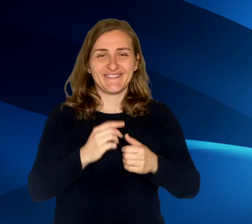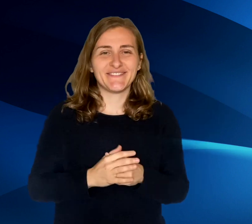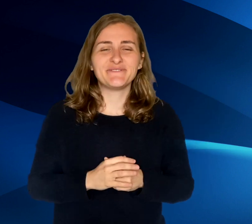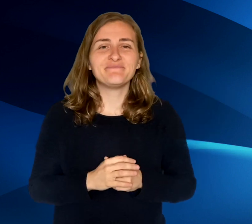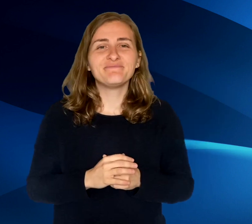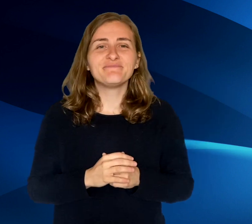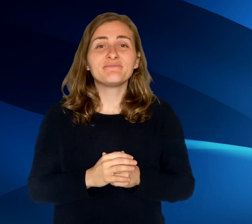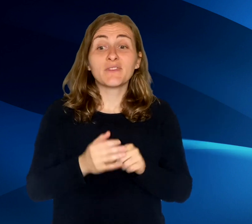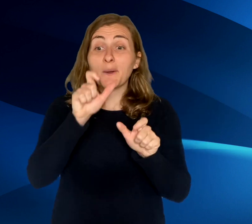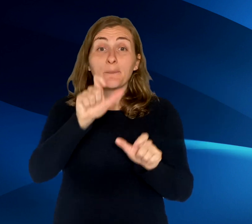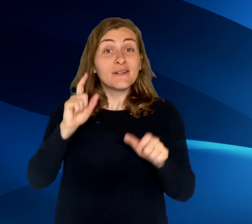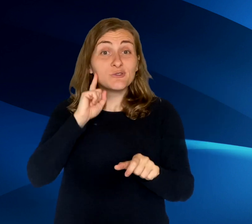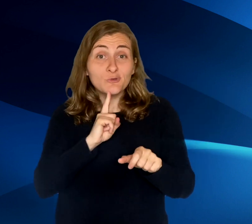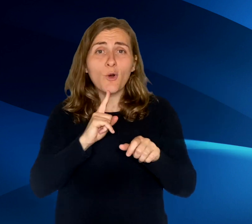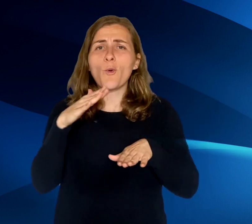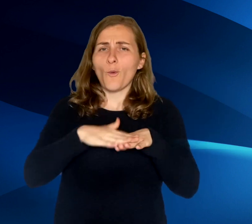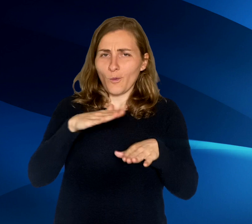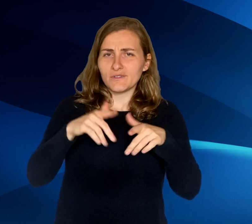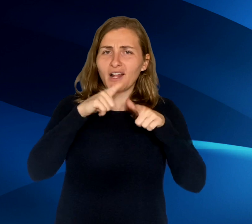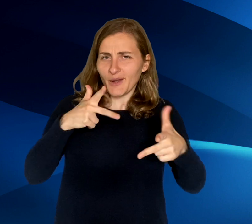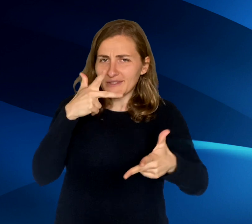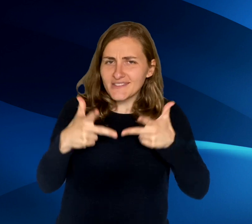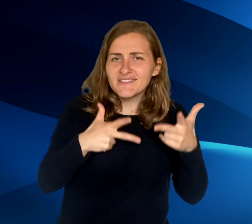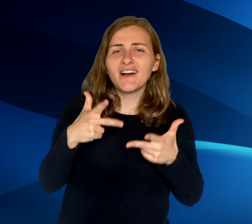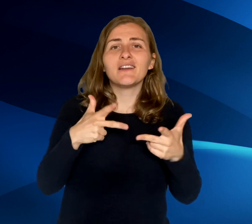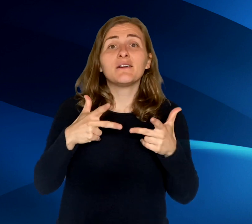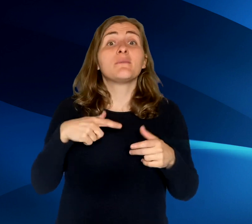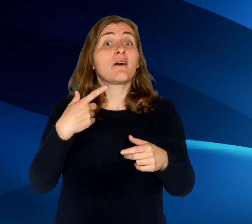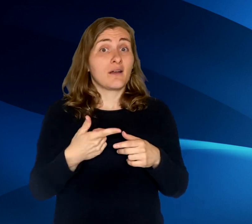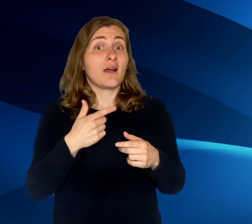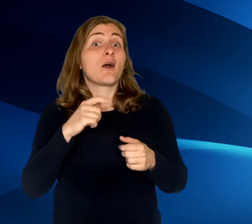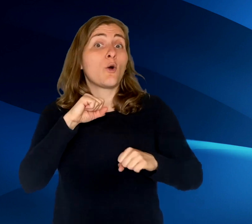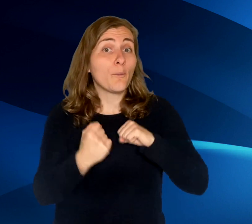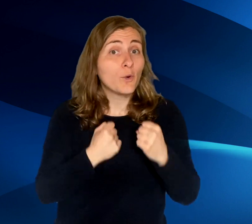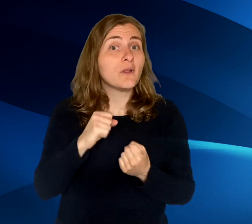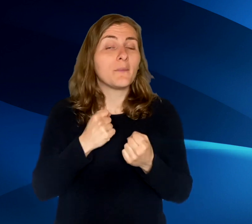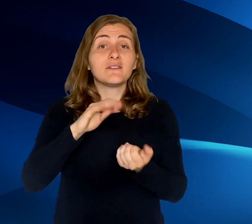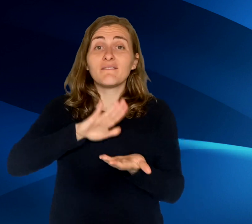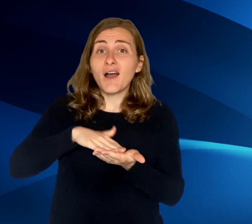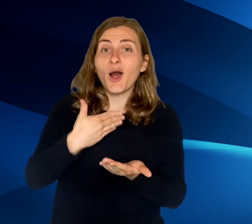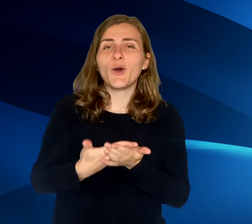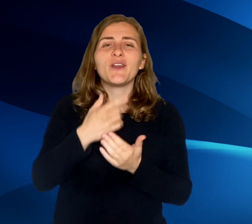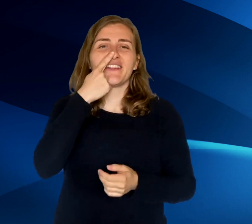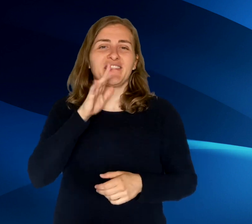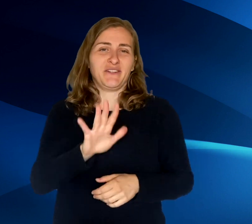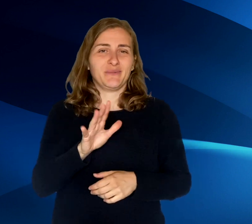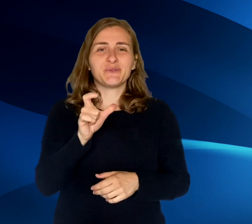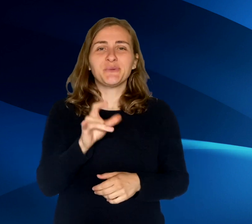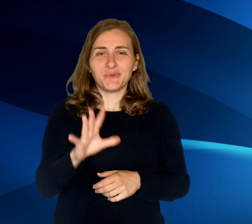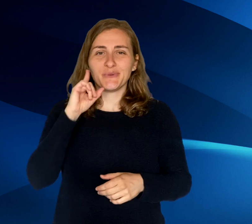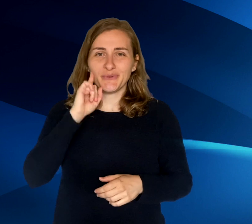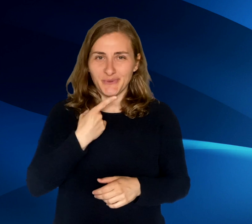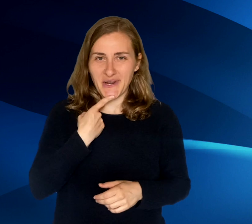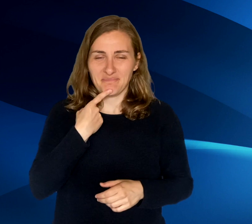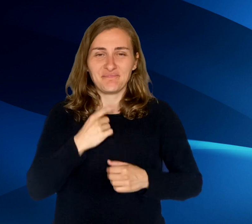Insieme a una lingua dei segni nazionale, le persone sorde praticano comportamenti e valori tipici della cultura Sorda.